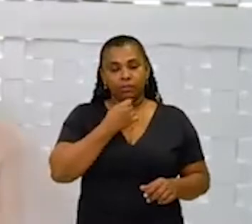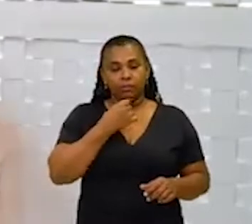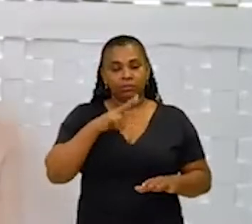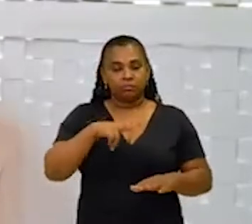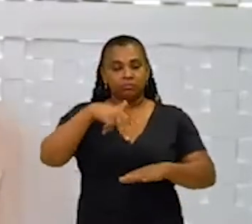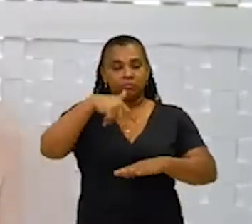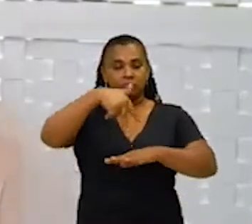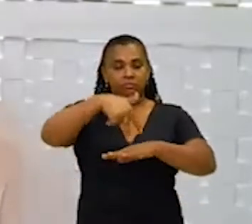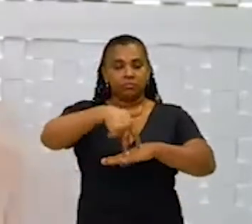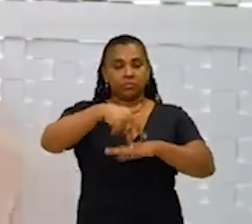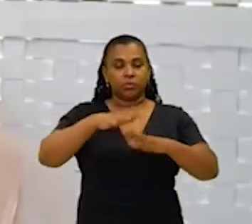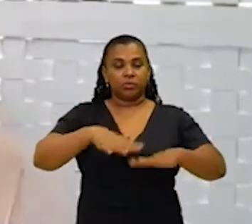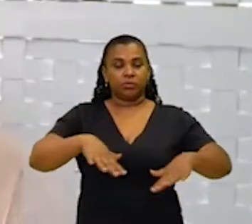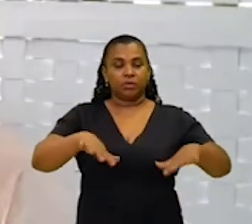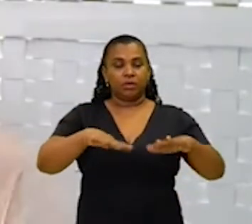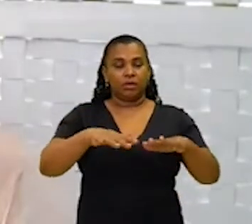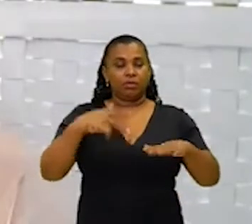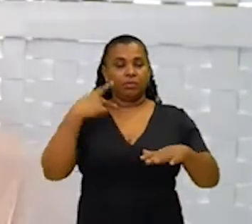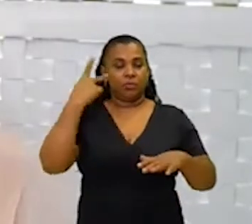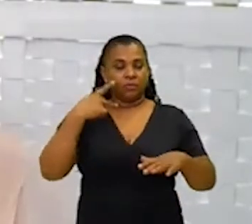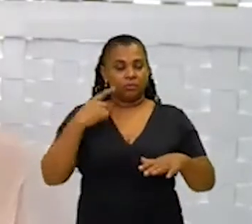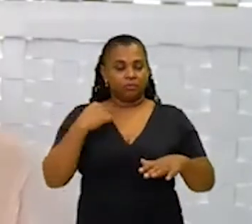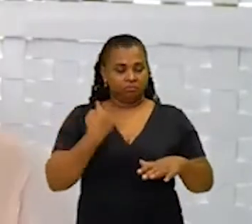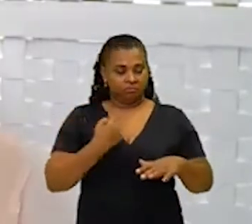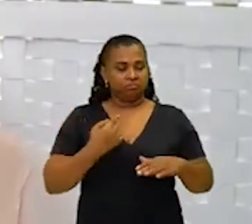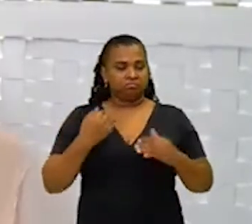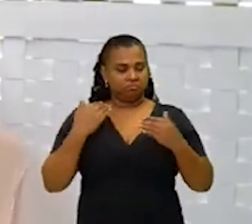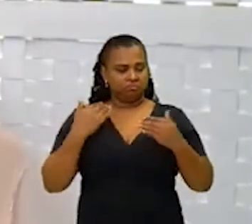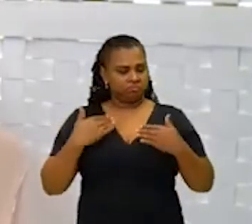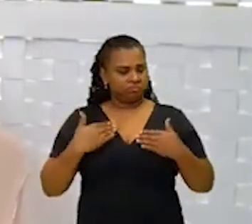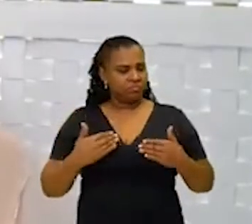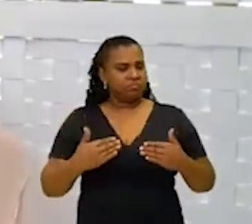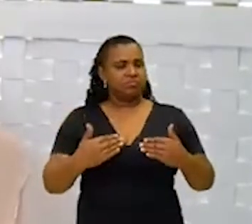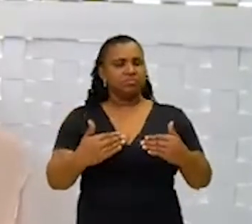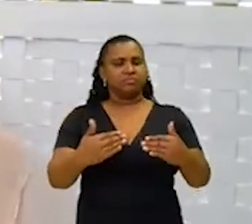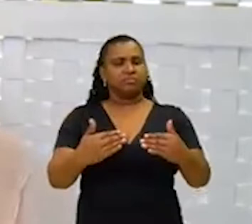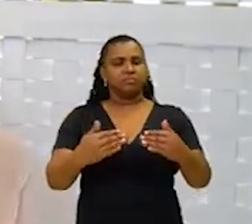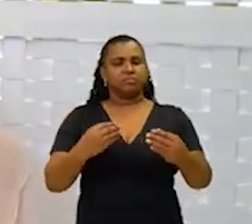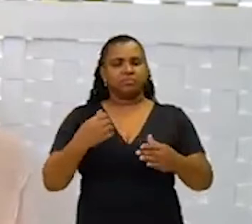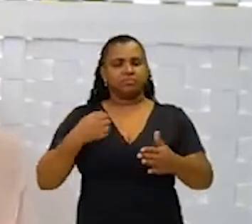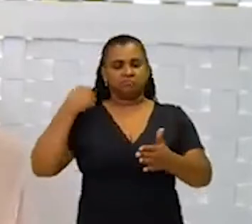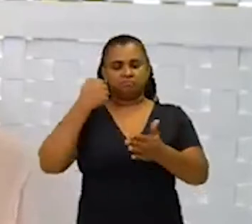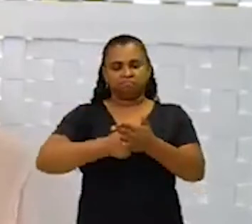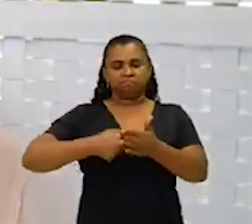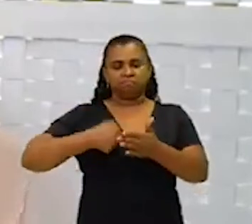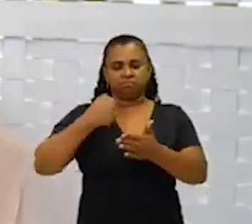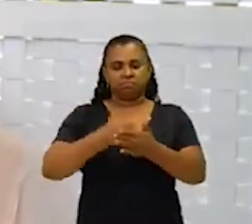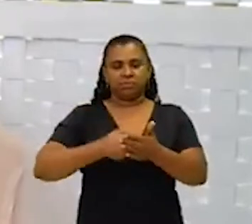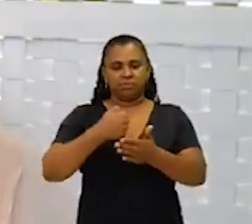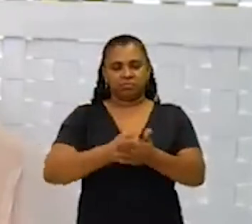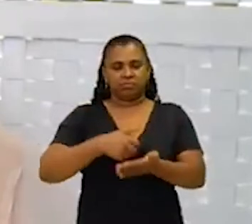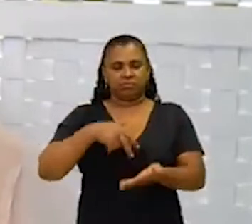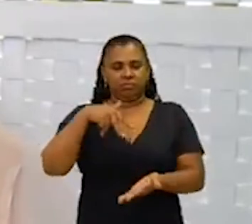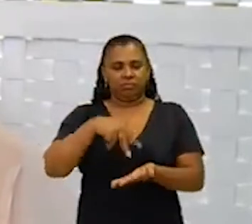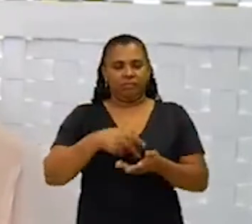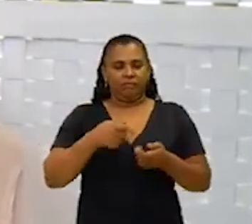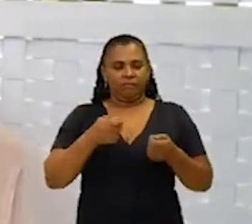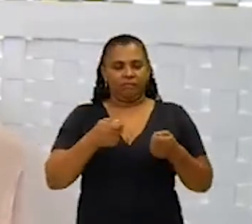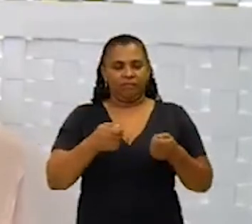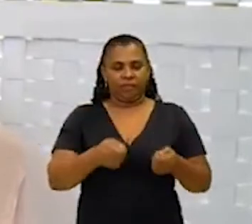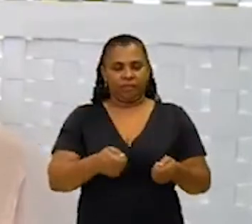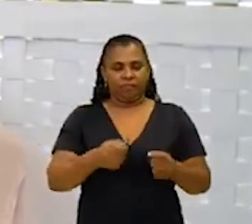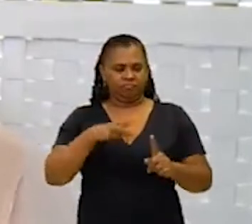temos avançado no sentido de que resistiam à mais violentas como o Bárbara já colocou contra nossos